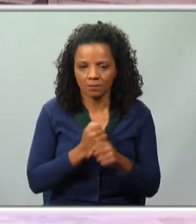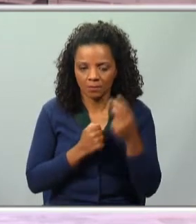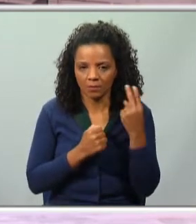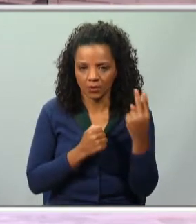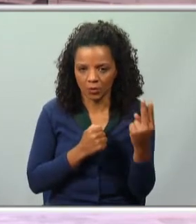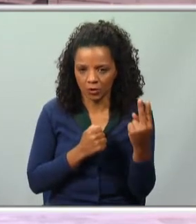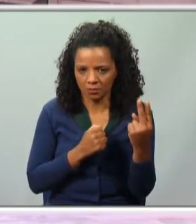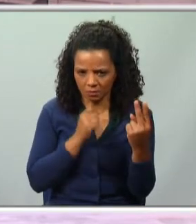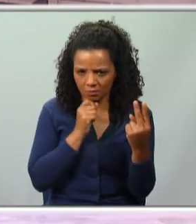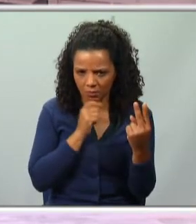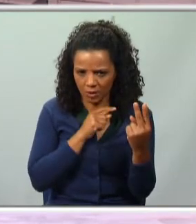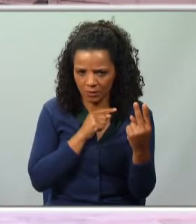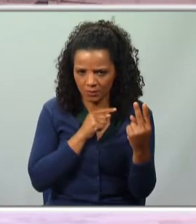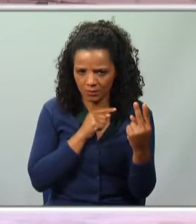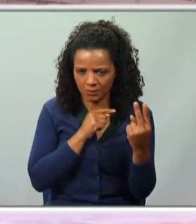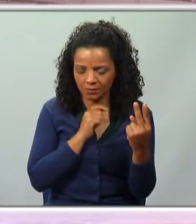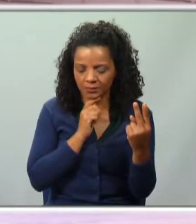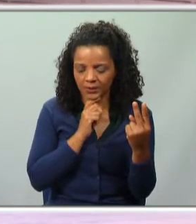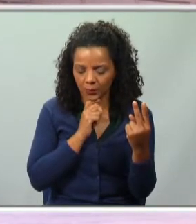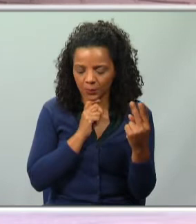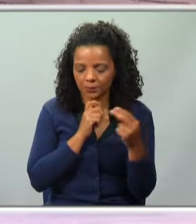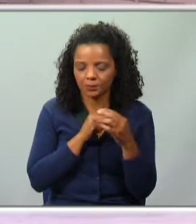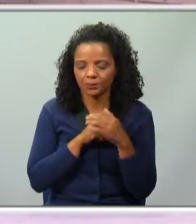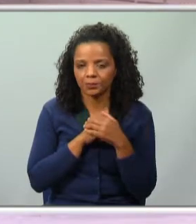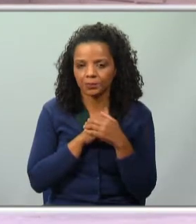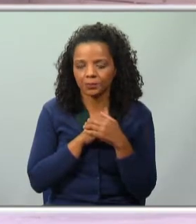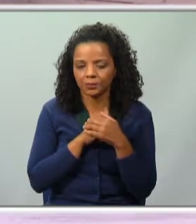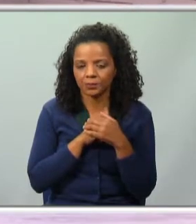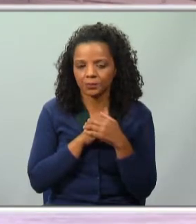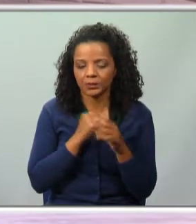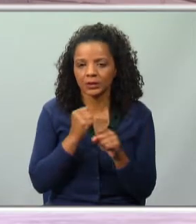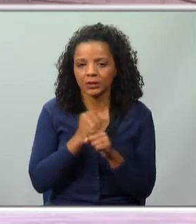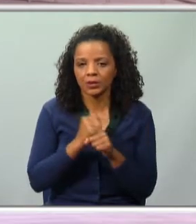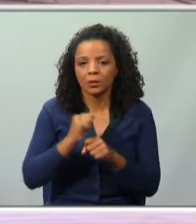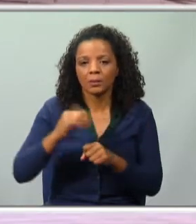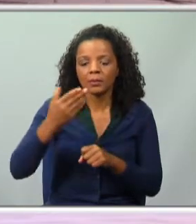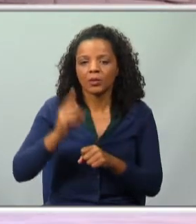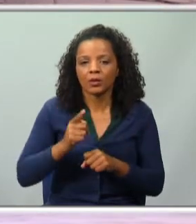Pode ser então o que nos pedem então este primeiro exercício esse primeiro 可能是那時我們被問到的這個第一個練習這個第一個